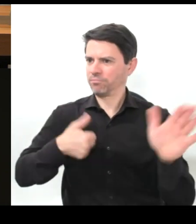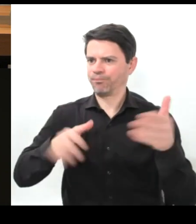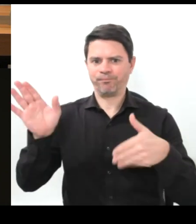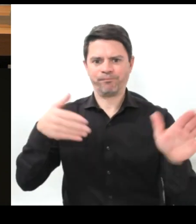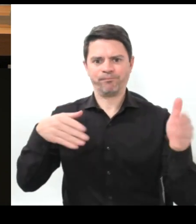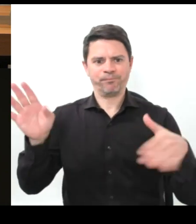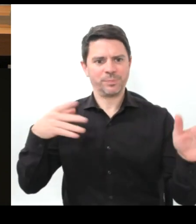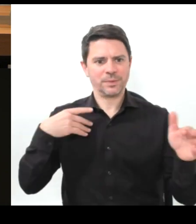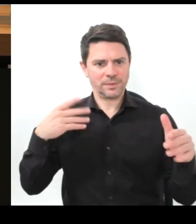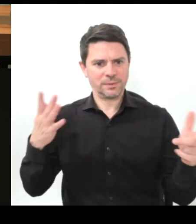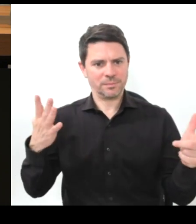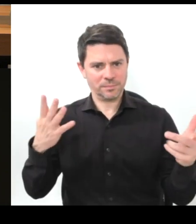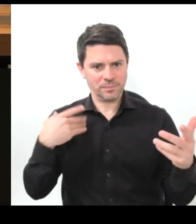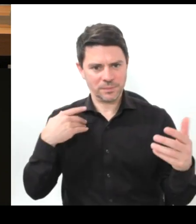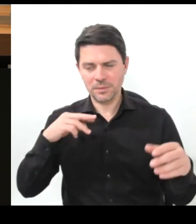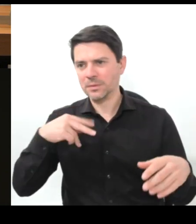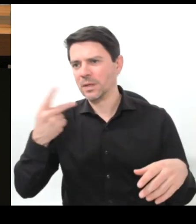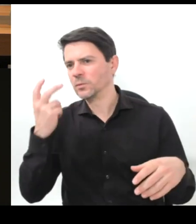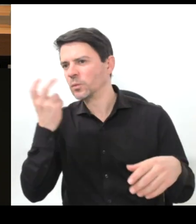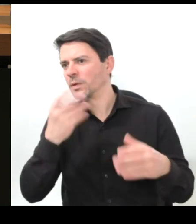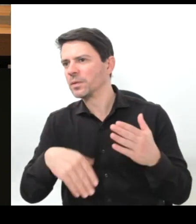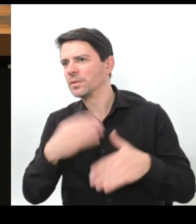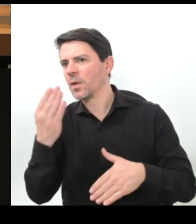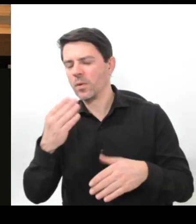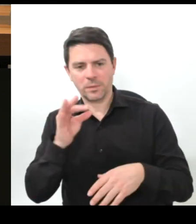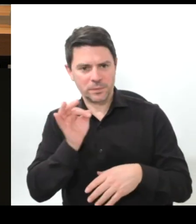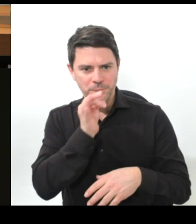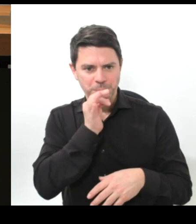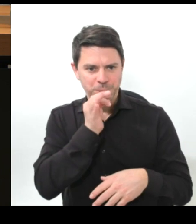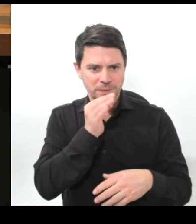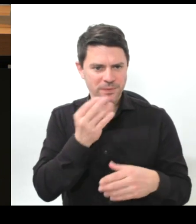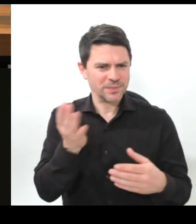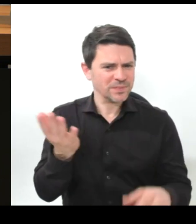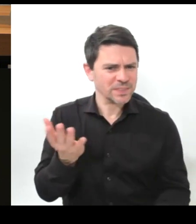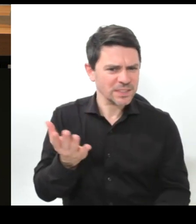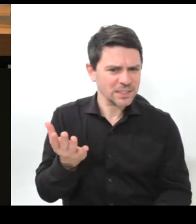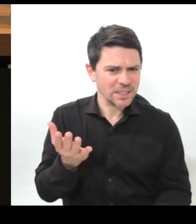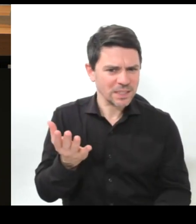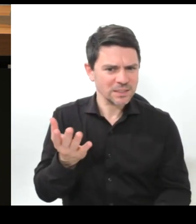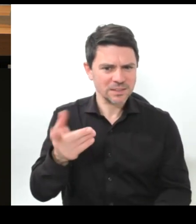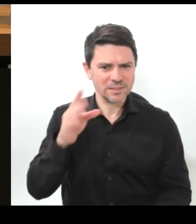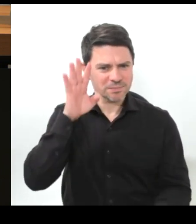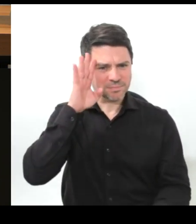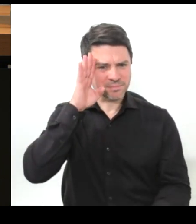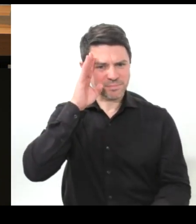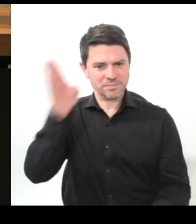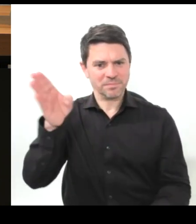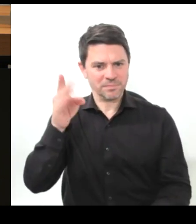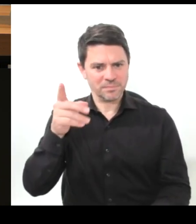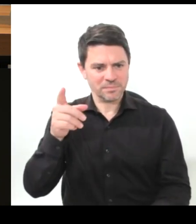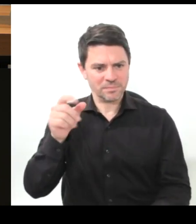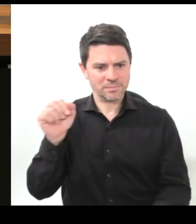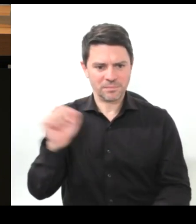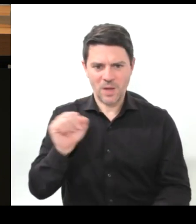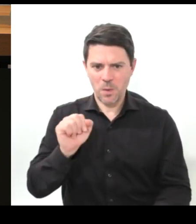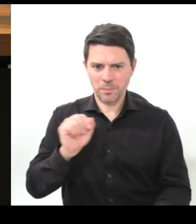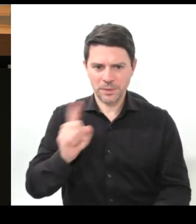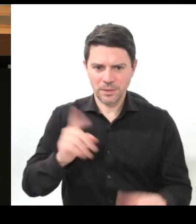LNG-Gesetz wie man schnell Infrastruktur bauen kan. Und genau die haben wir nötig. Hier in Berlin. Vielen herzlichen Dank. (Rednerwechsel) (Beifall)